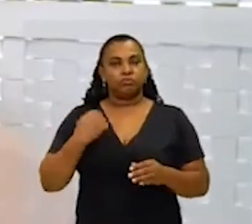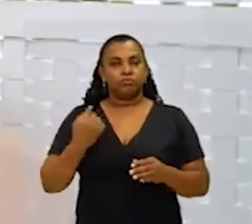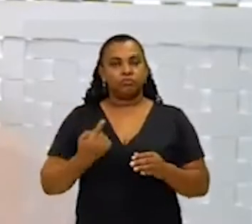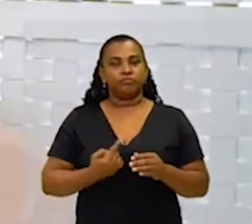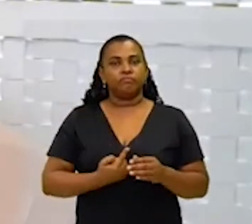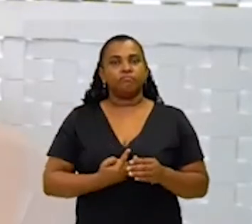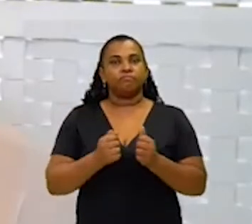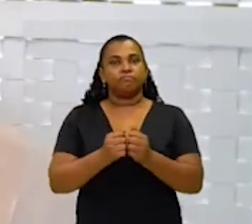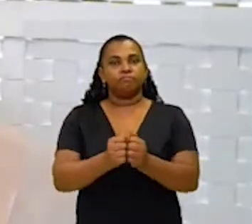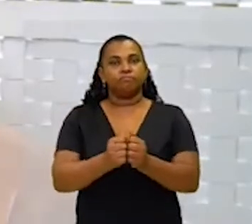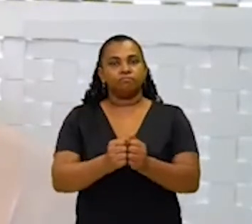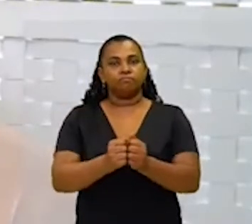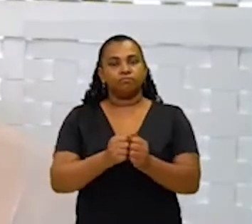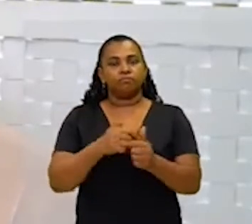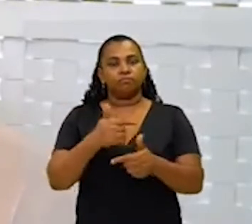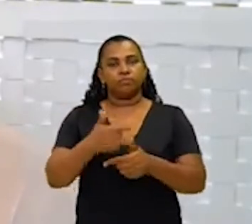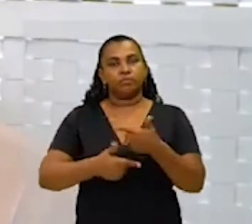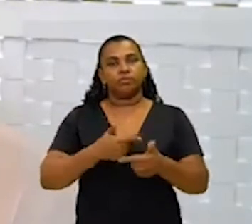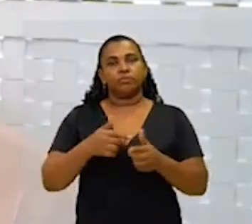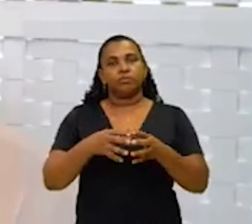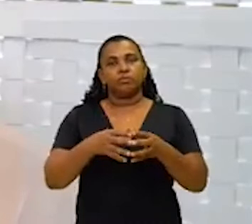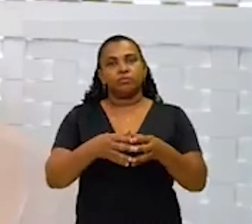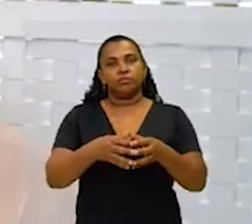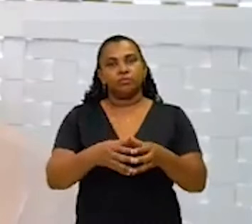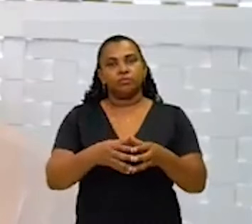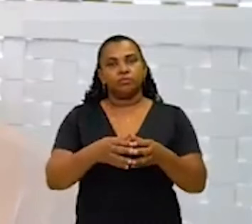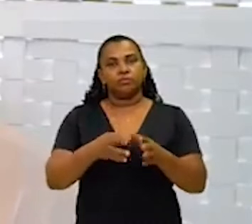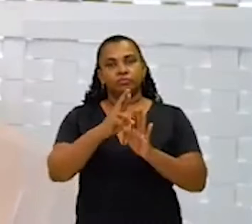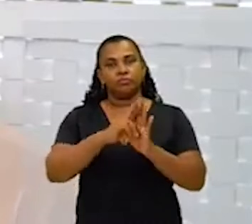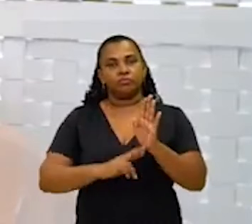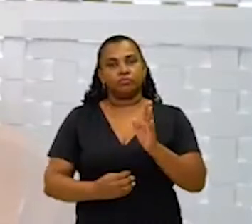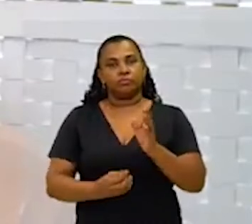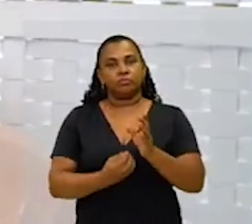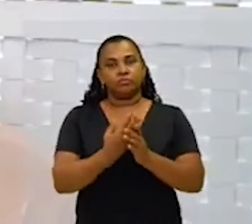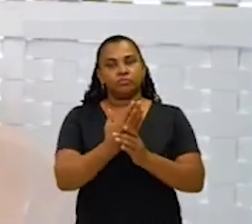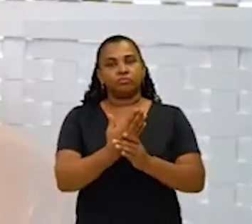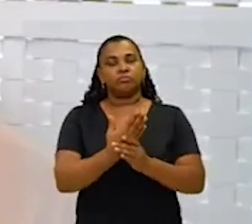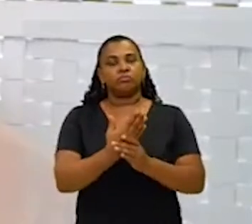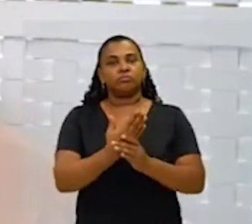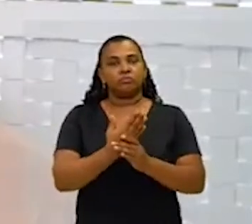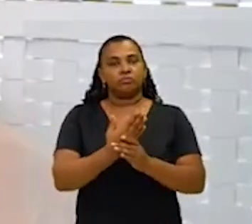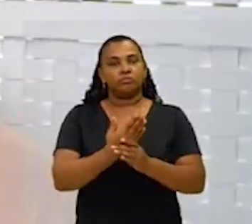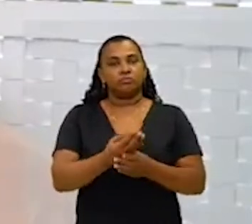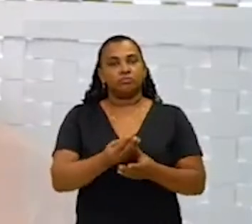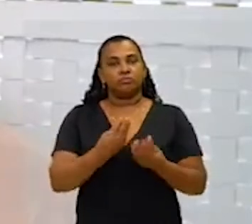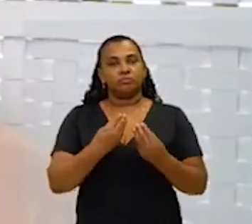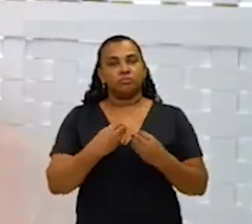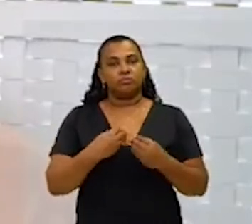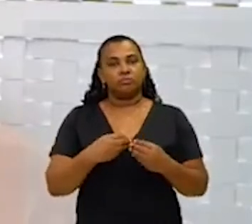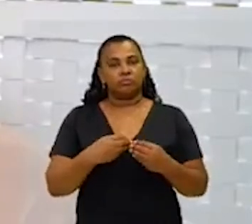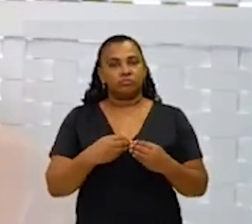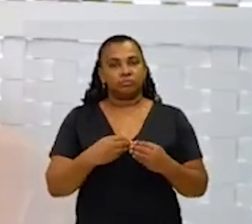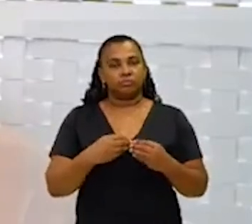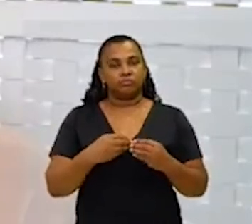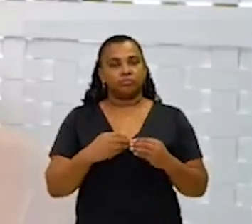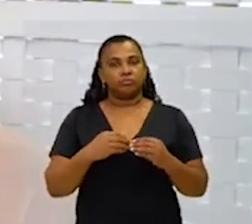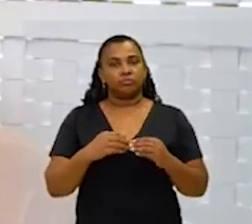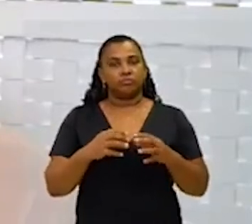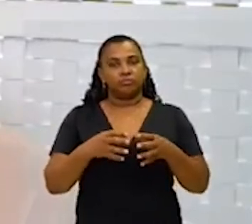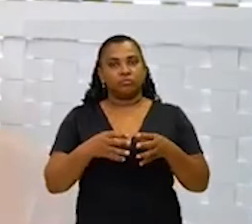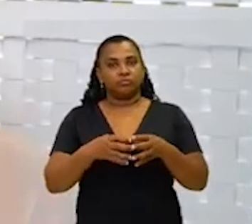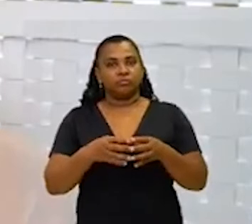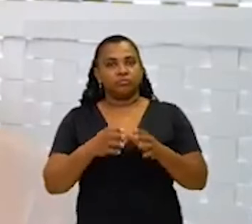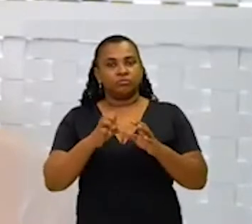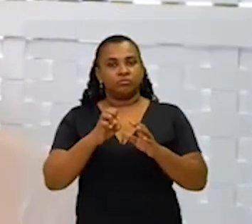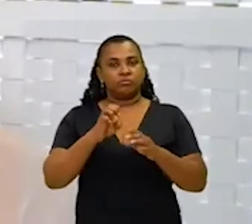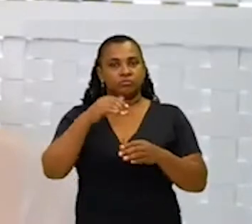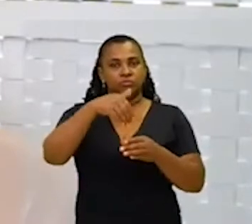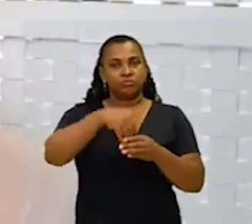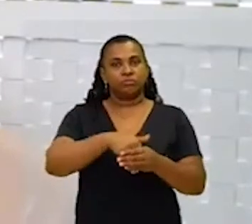de trabalho uma o relatório que foi entregue à própria eleitoral com vistas principalmente nessa